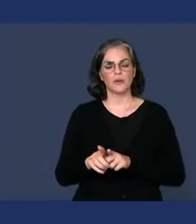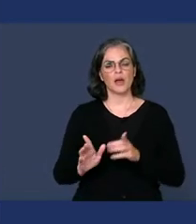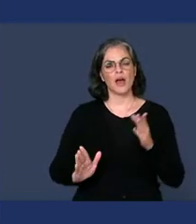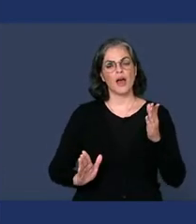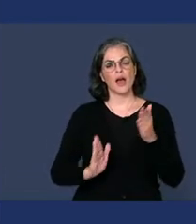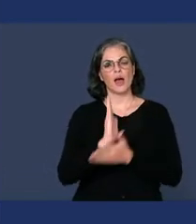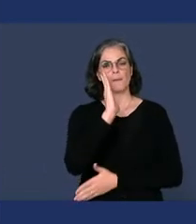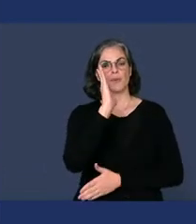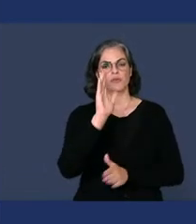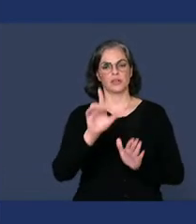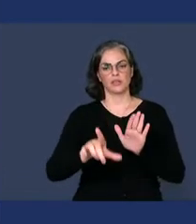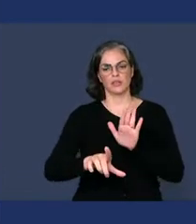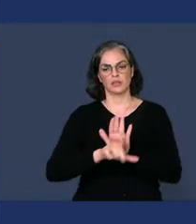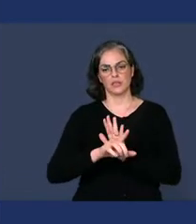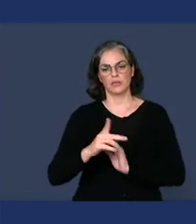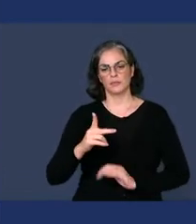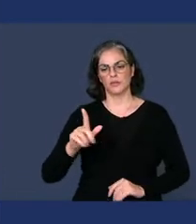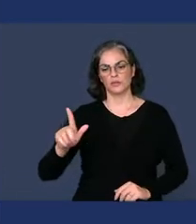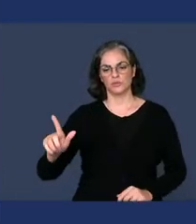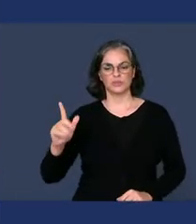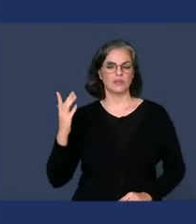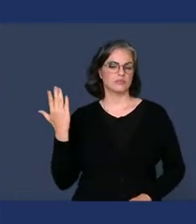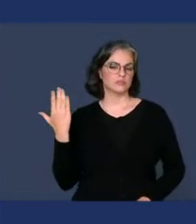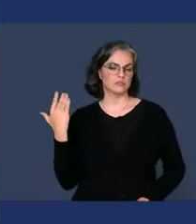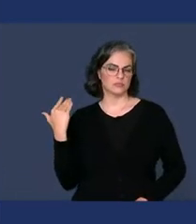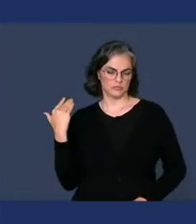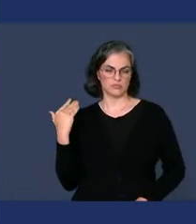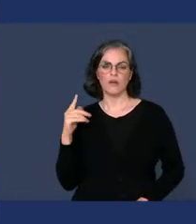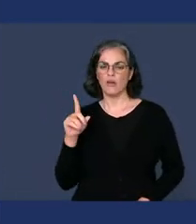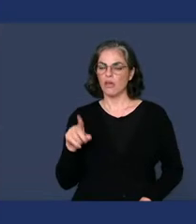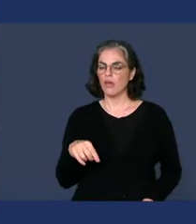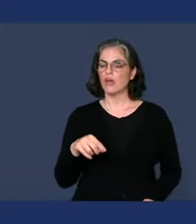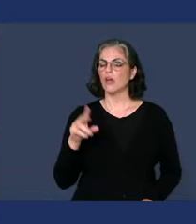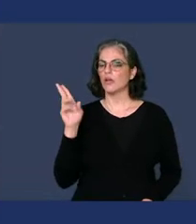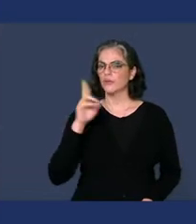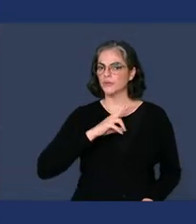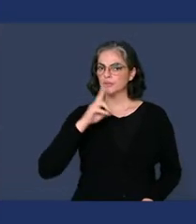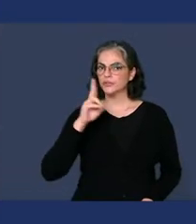DAS MULHERES. E HOJE APROVAMOS AINDA HÁ POUCO A LEI PAULO GUSTAVO, QUE É UMA LEI